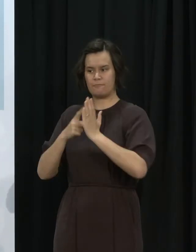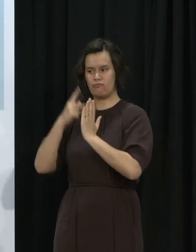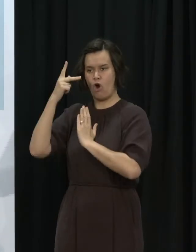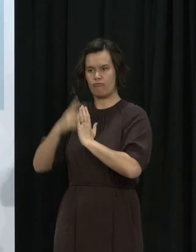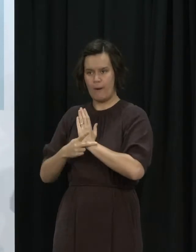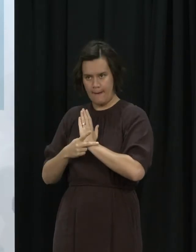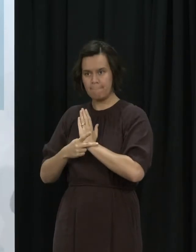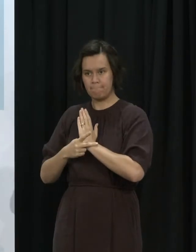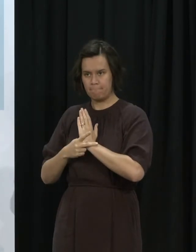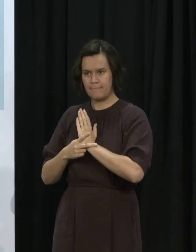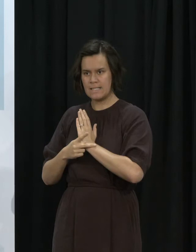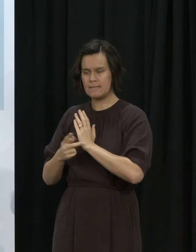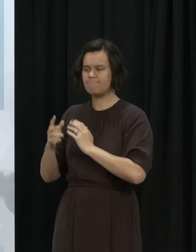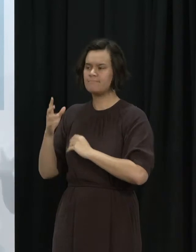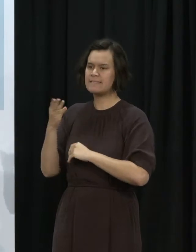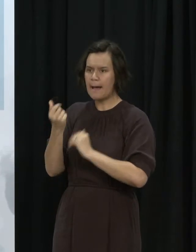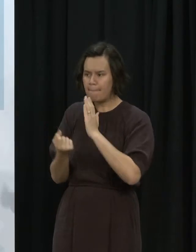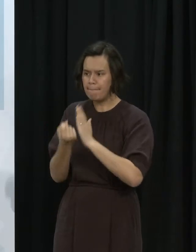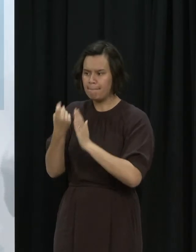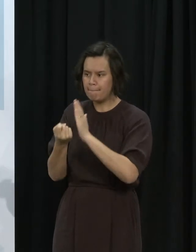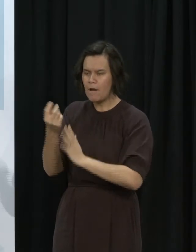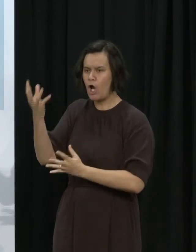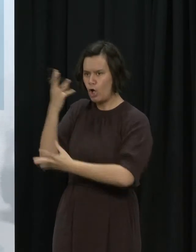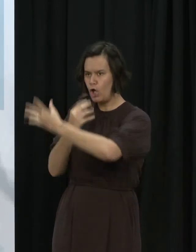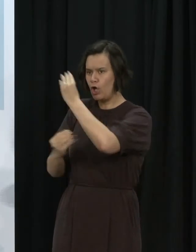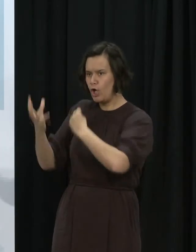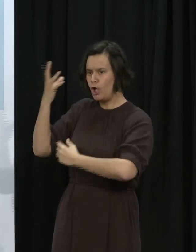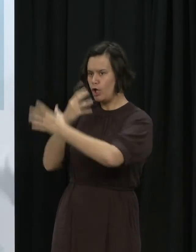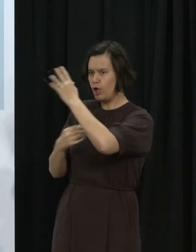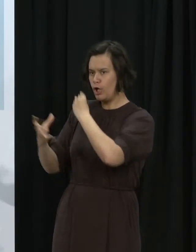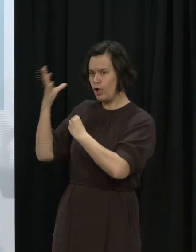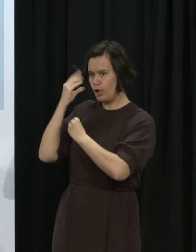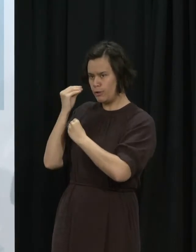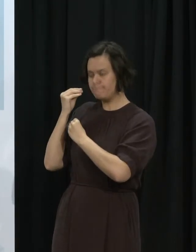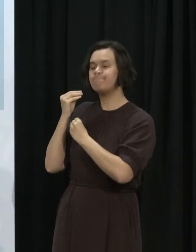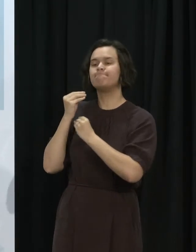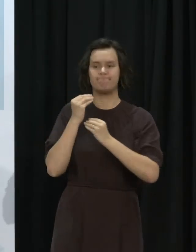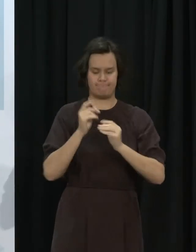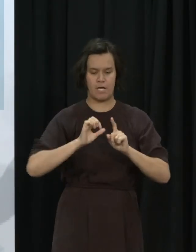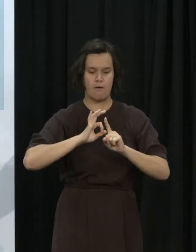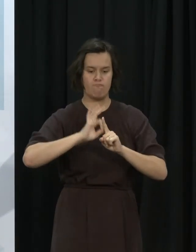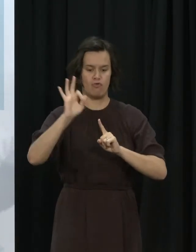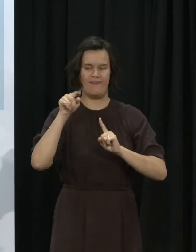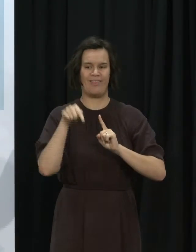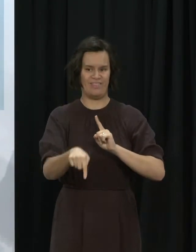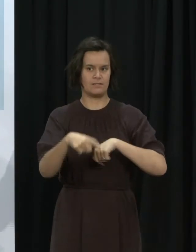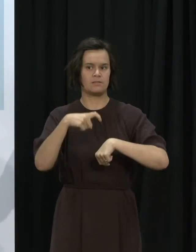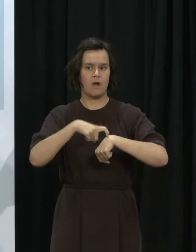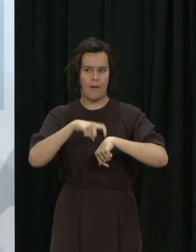timata ta matou whakaputanga kano kano mo tenei roopu reanga 17 Hanuere. Ka tangohia e matou